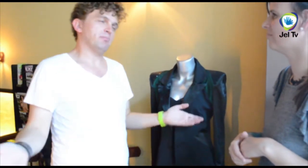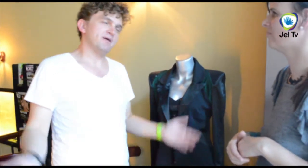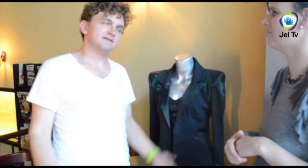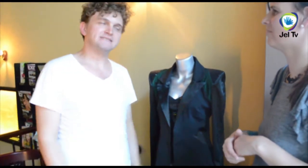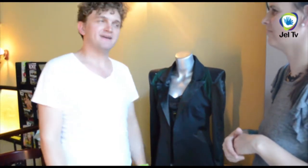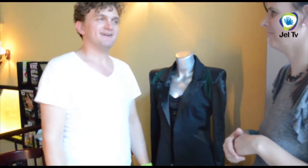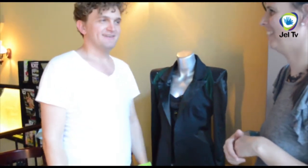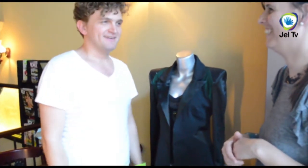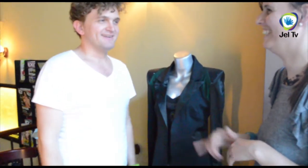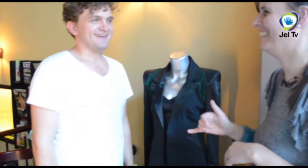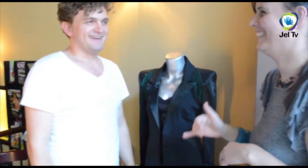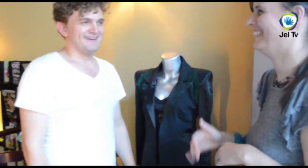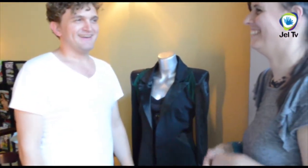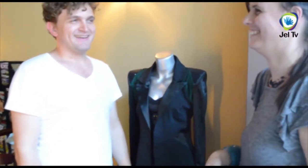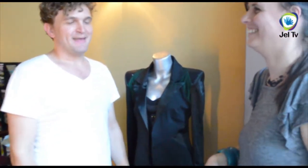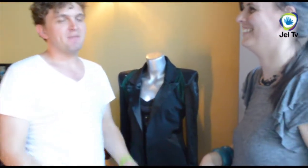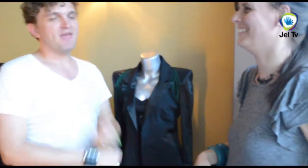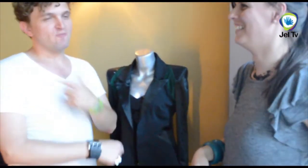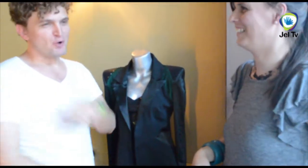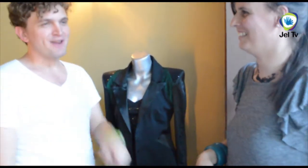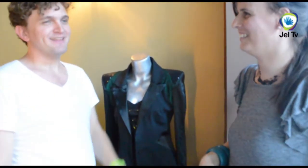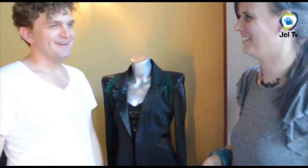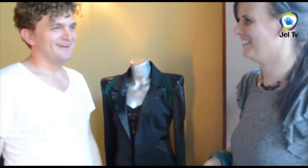Persze... Kemény volt!